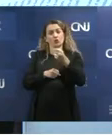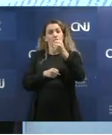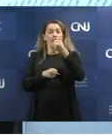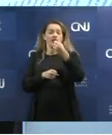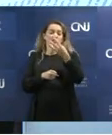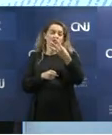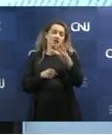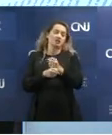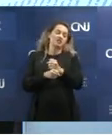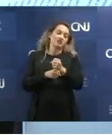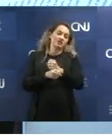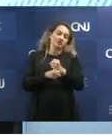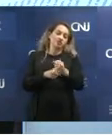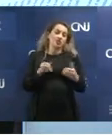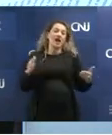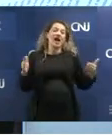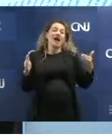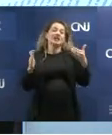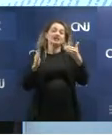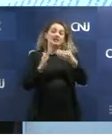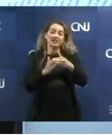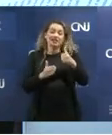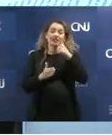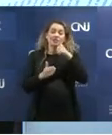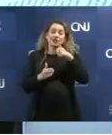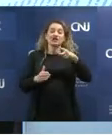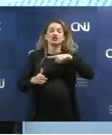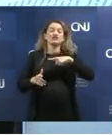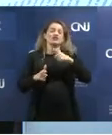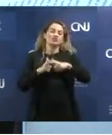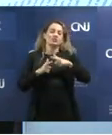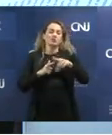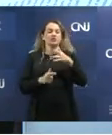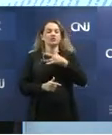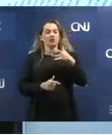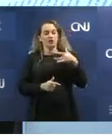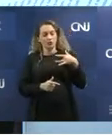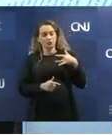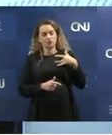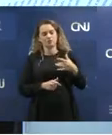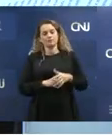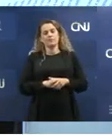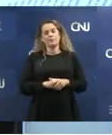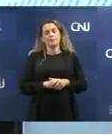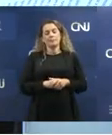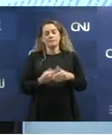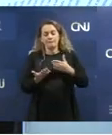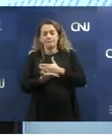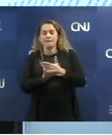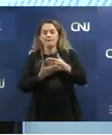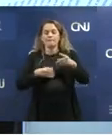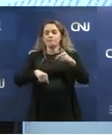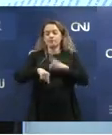até que a magistrada tivesse o problema de saúde. Quer dizer, esse período eu não posso justificar,